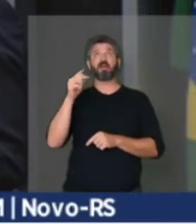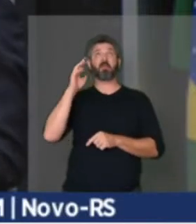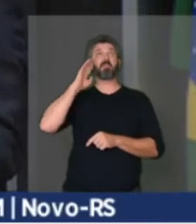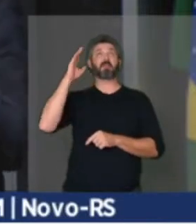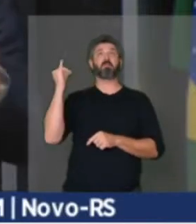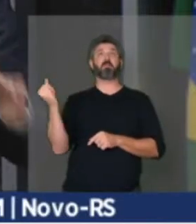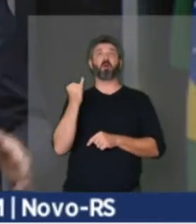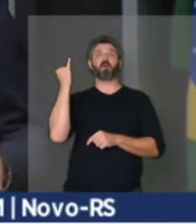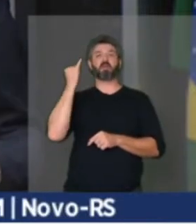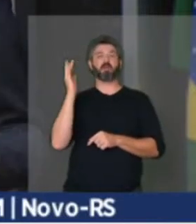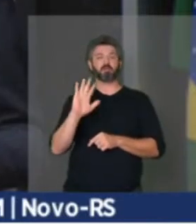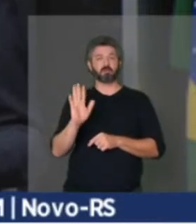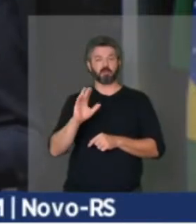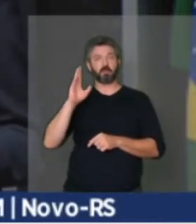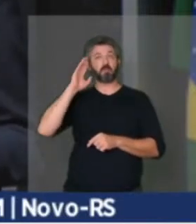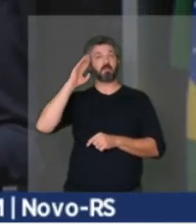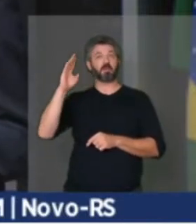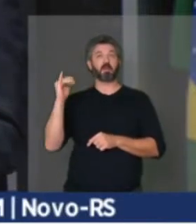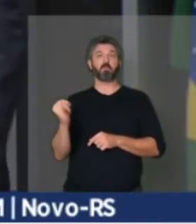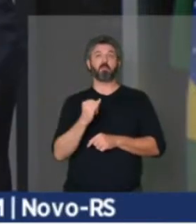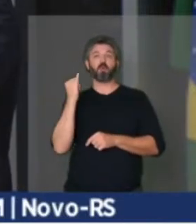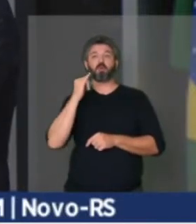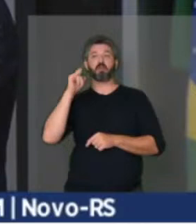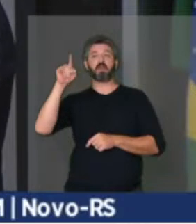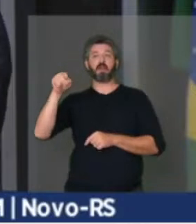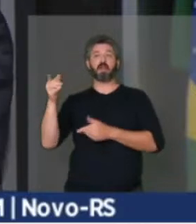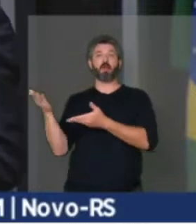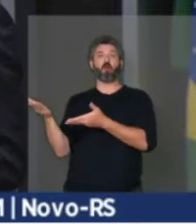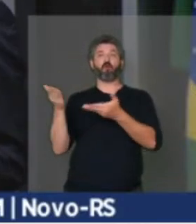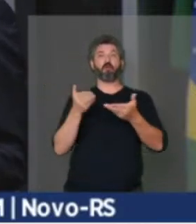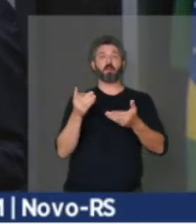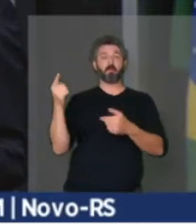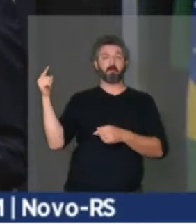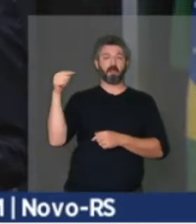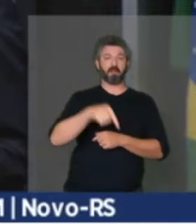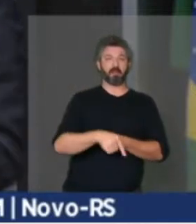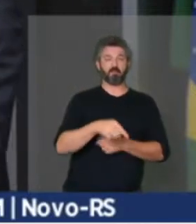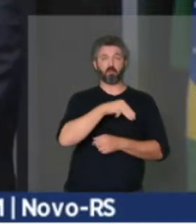TRAZER AQUI O MINISTRO PAULO GUEDES, PARA DAR MAIS EXPLICAÇÕES DO QUE JÁ VAI PODER DAR NAS COMISSÕES E